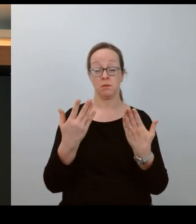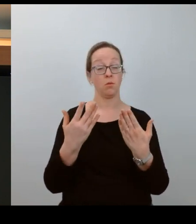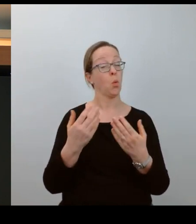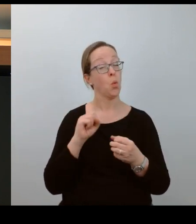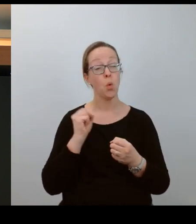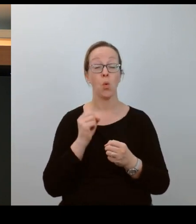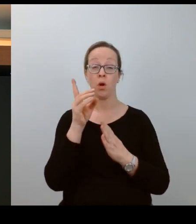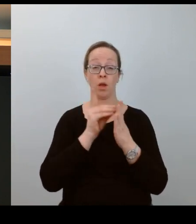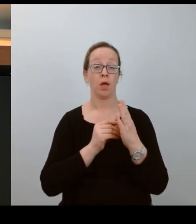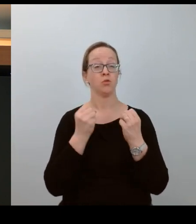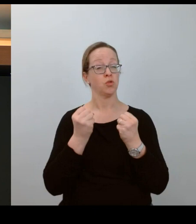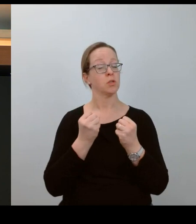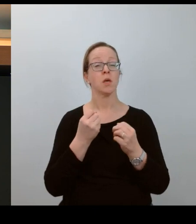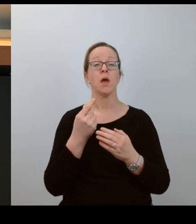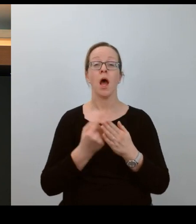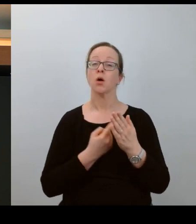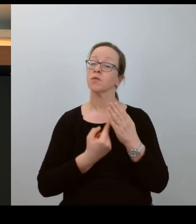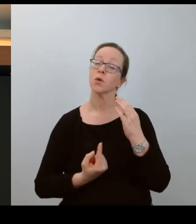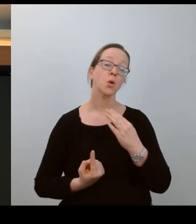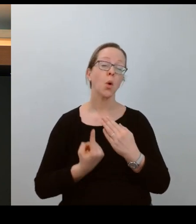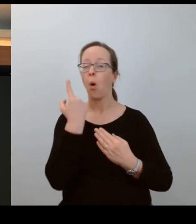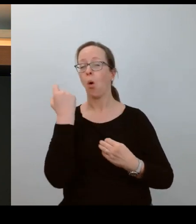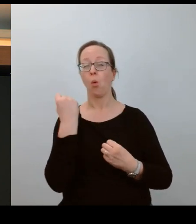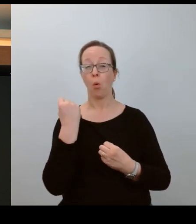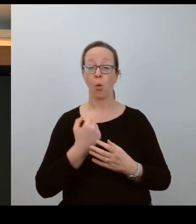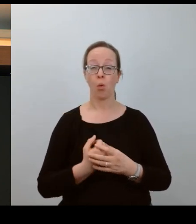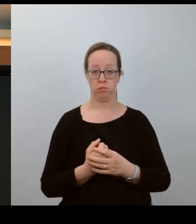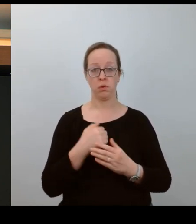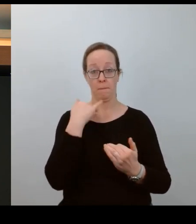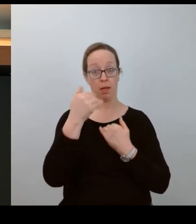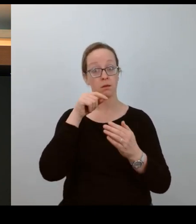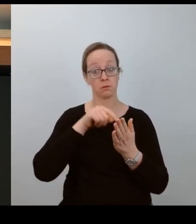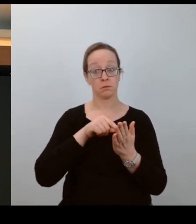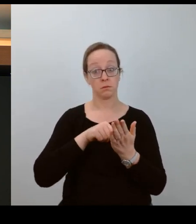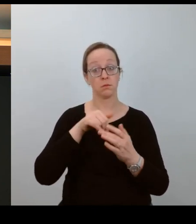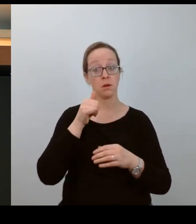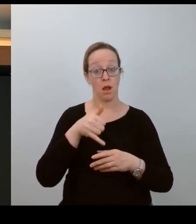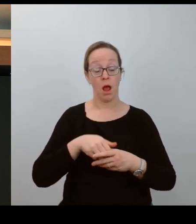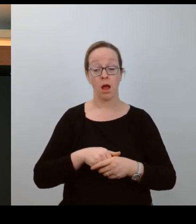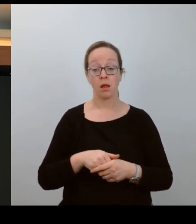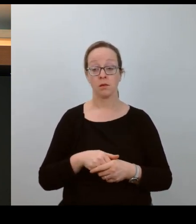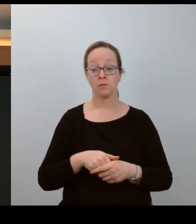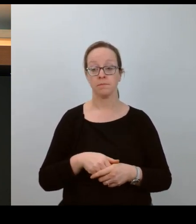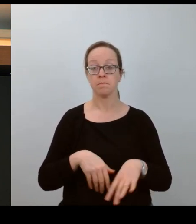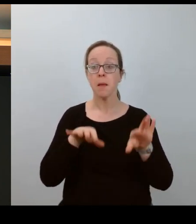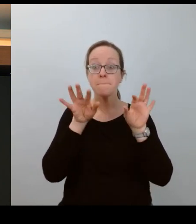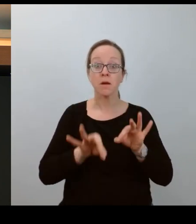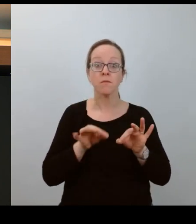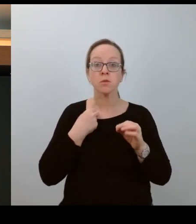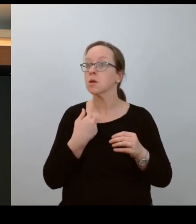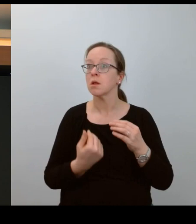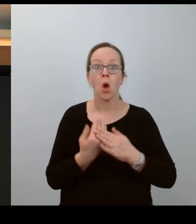Und wir reden hier über sehr unterschiedliche Ding. Da ist die Corona-Warn-App, die auf einem Großteil der Handys